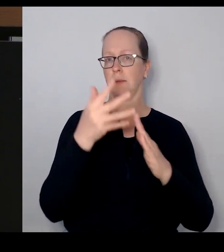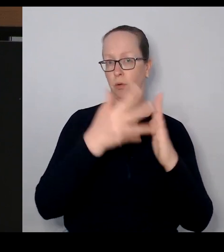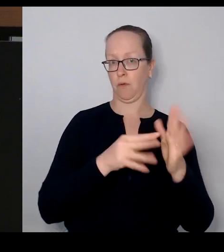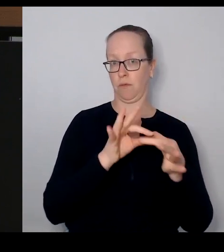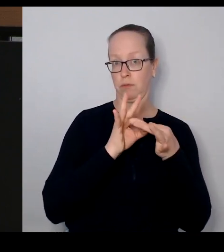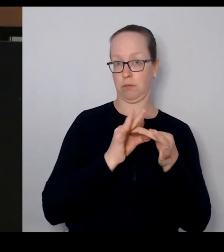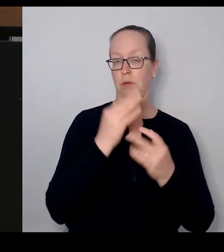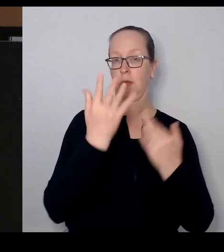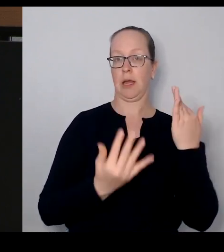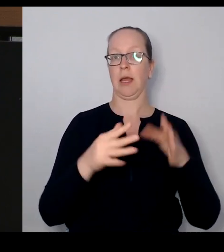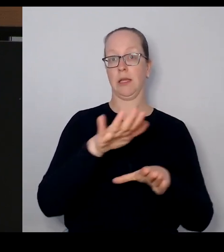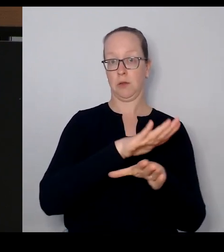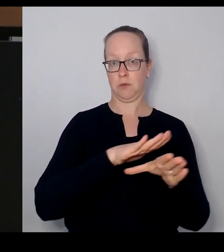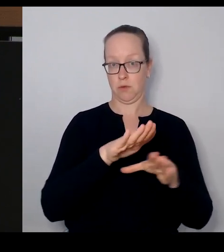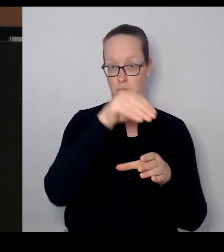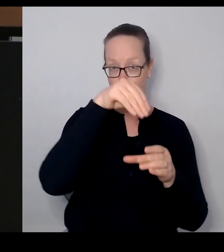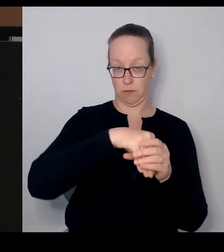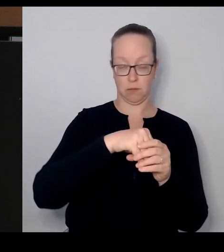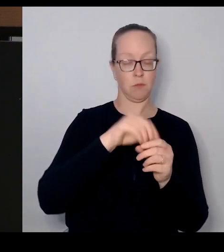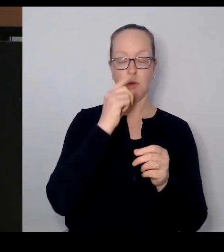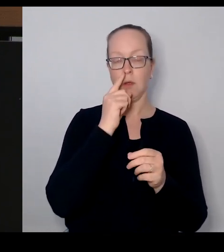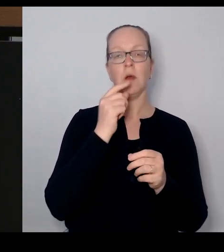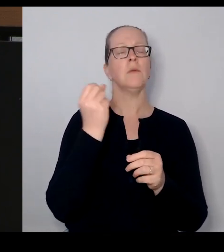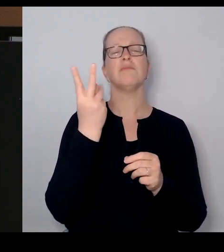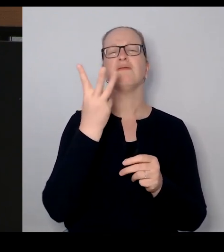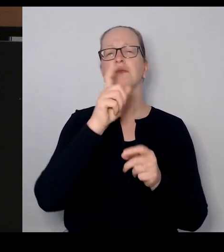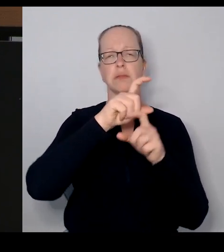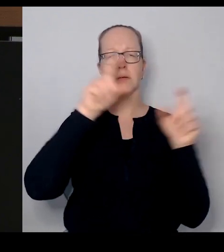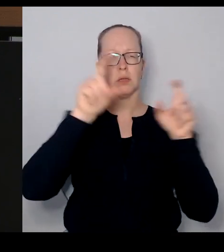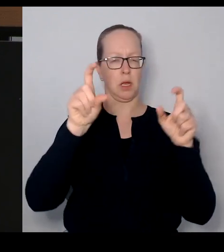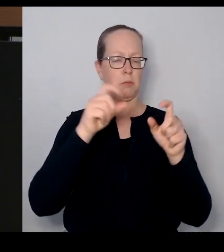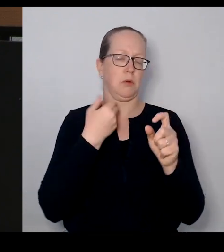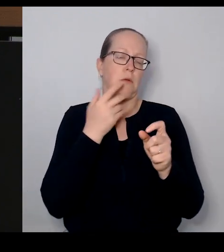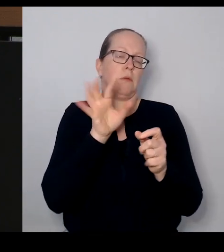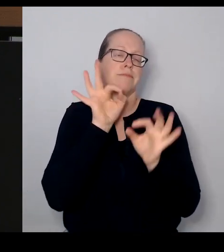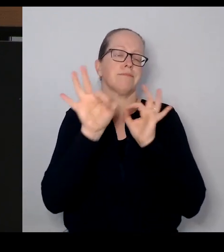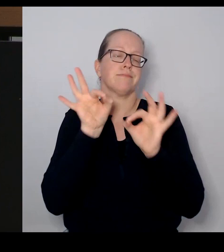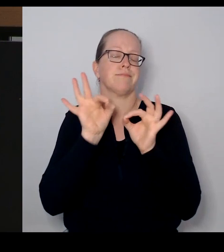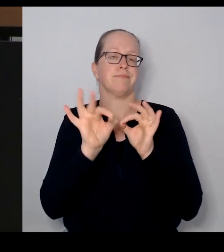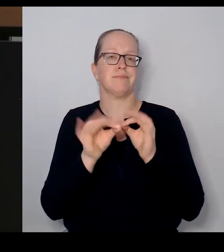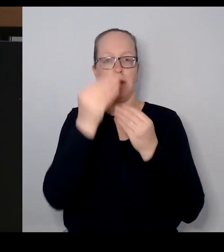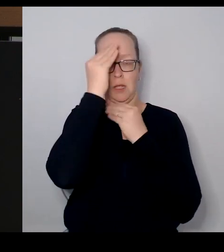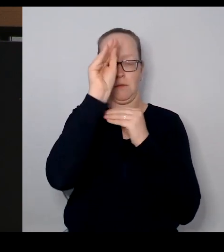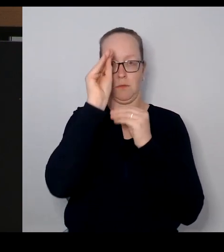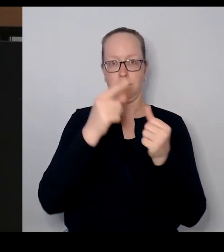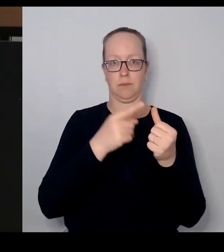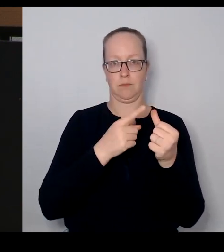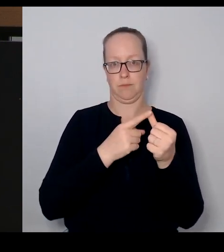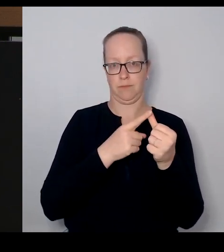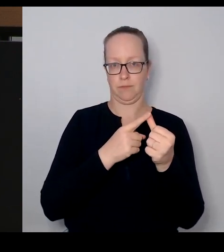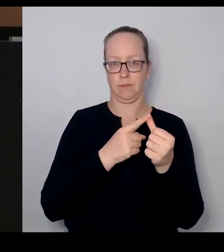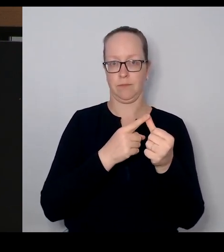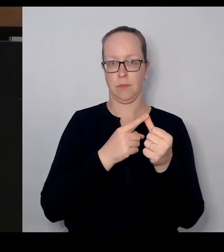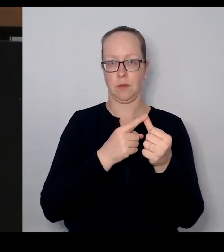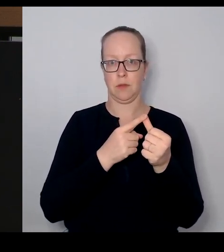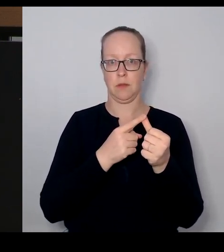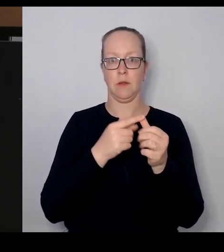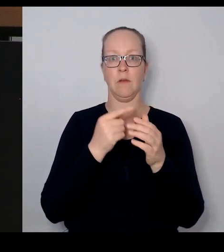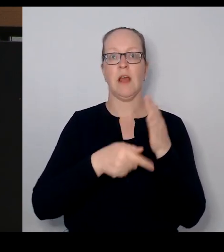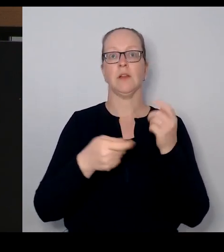so unter anderem die fehlende Steuerung bei der Schuldner und Insolvenzberatung, das Scheitern der